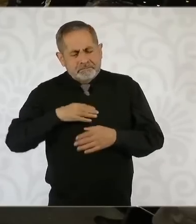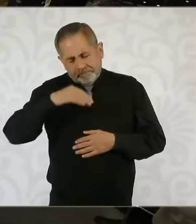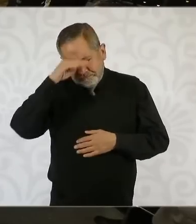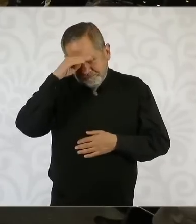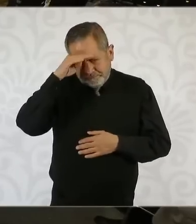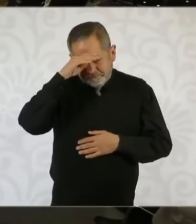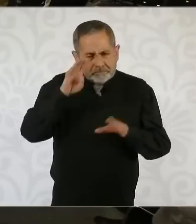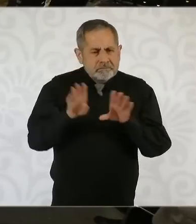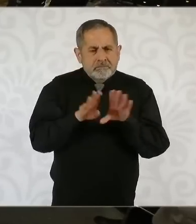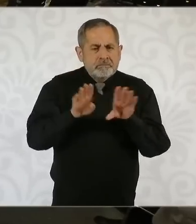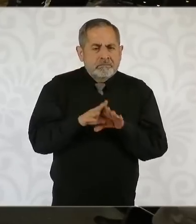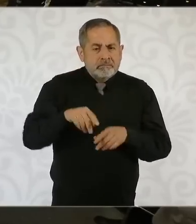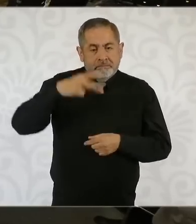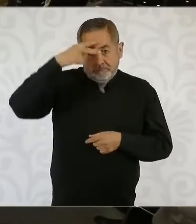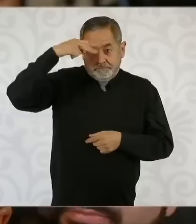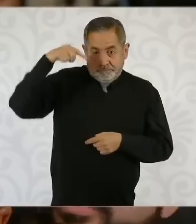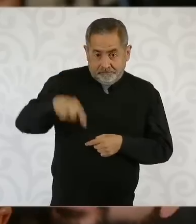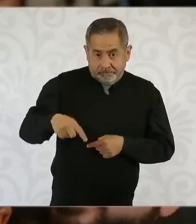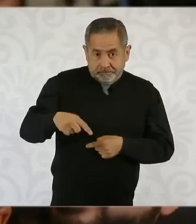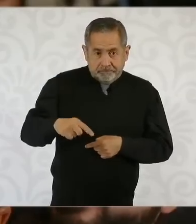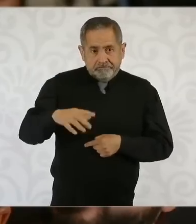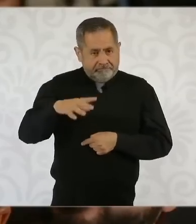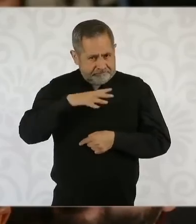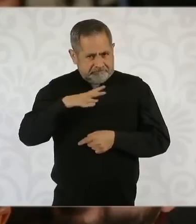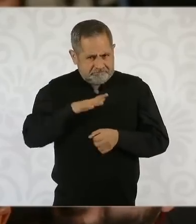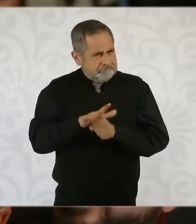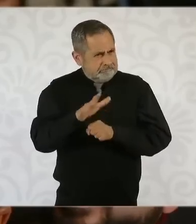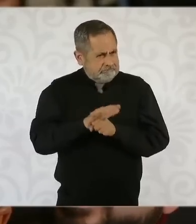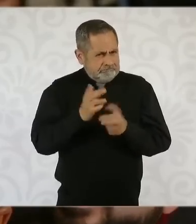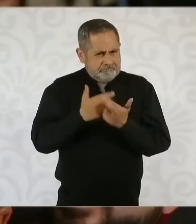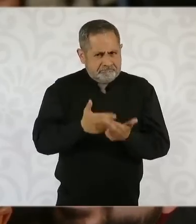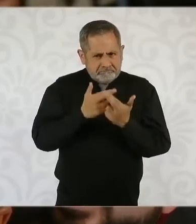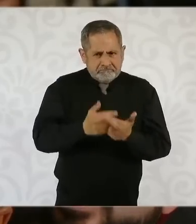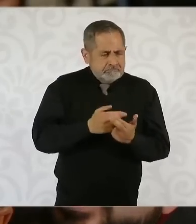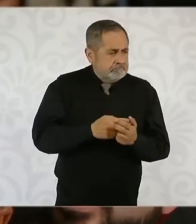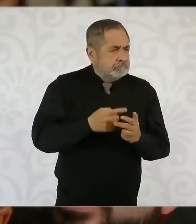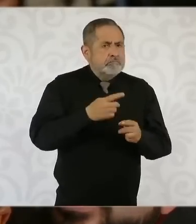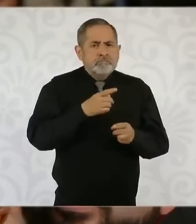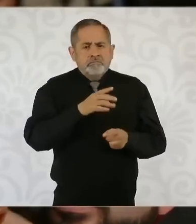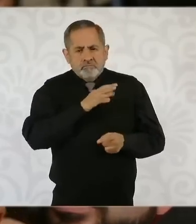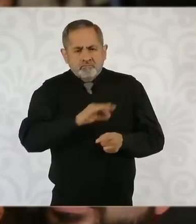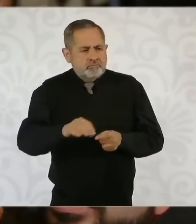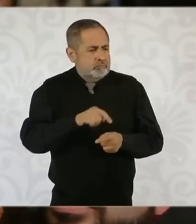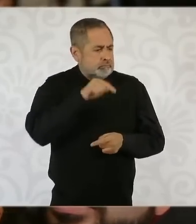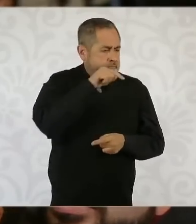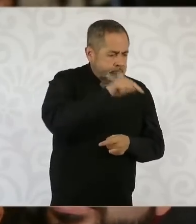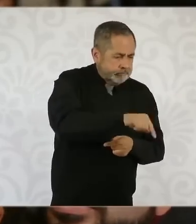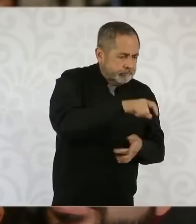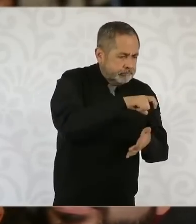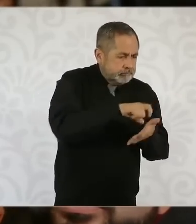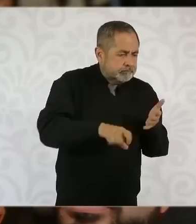de suministro en México los proveedores mexicanos pueden competir con los productos que vienen de de